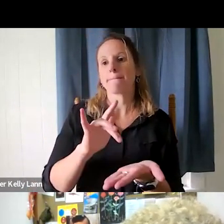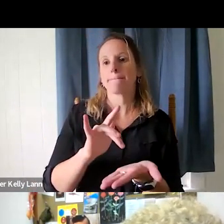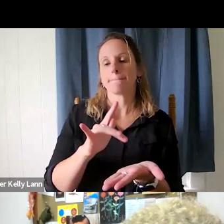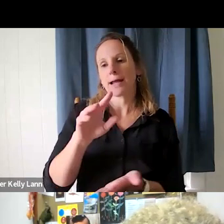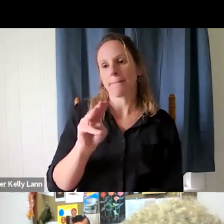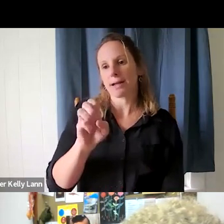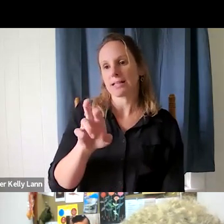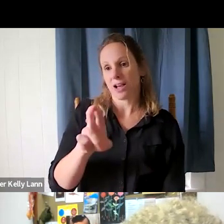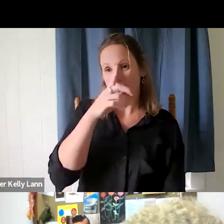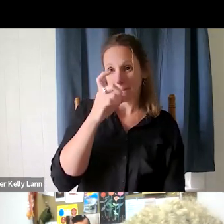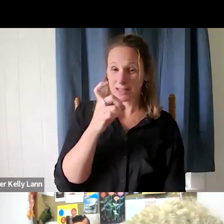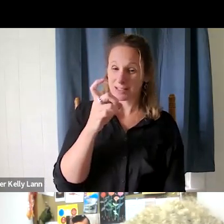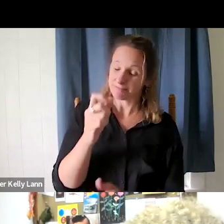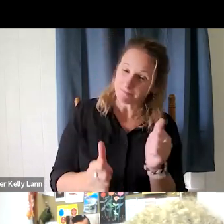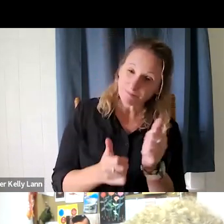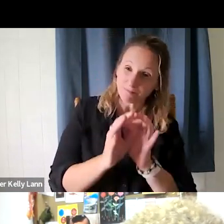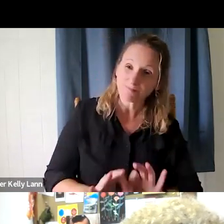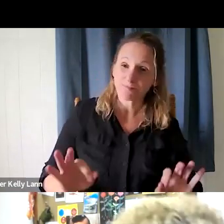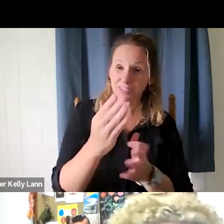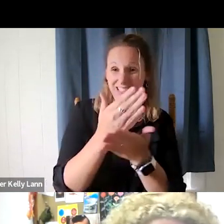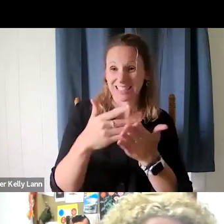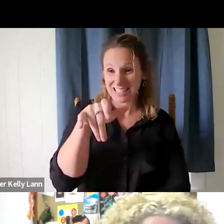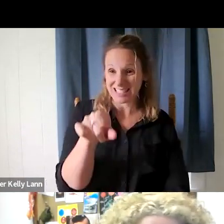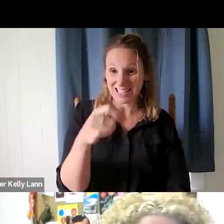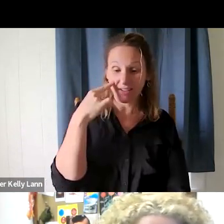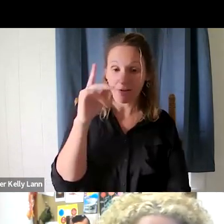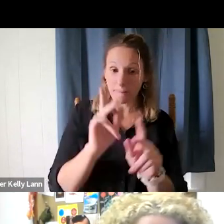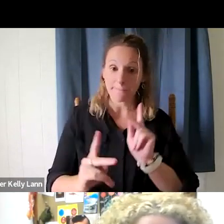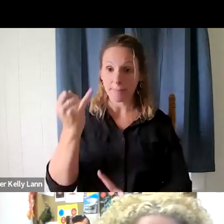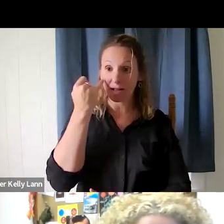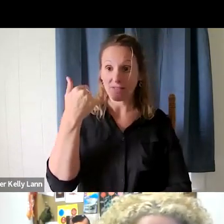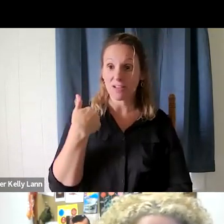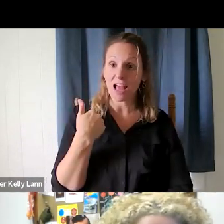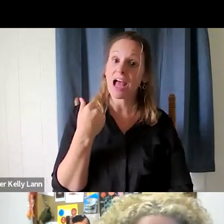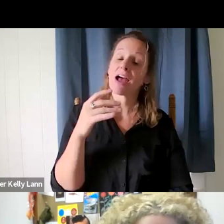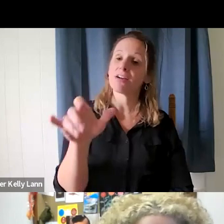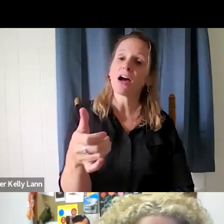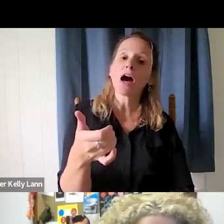es una de las secciones más importantes, especialmente para las personas que tienen trastornos concurrentes por consumo de sustancias,